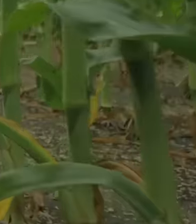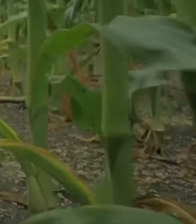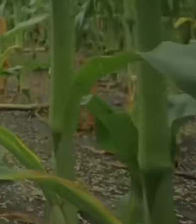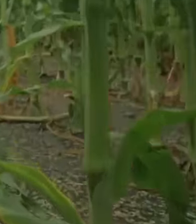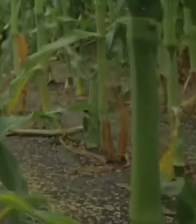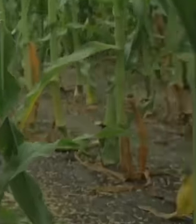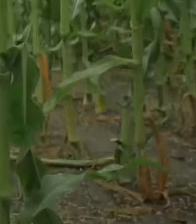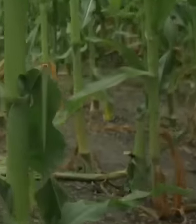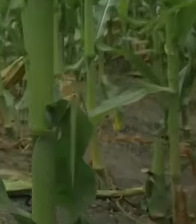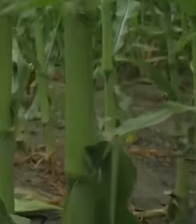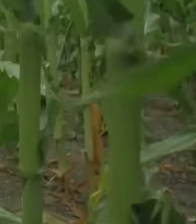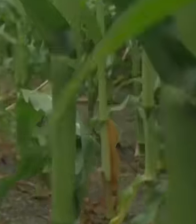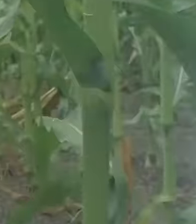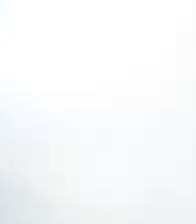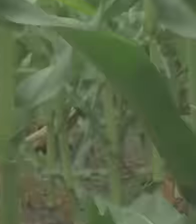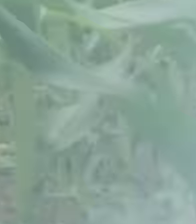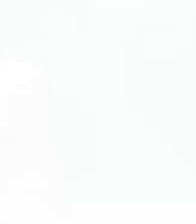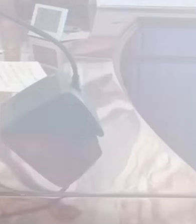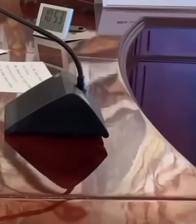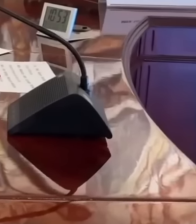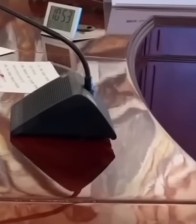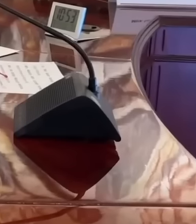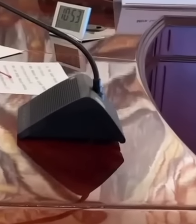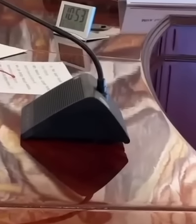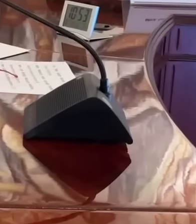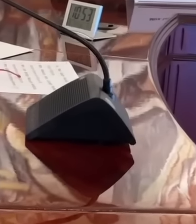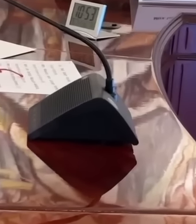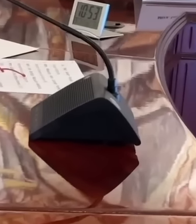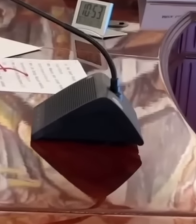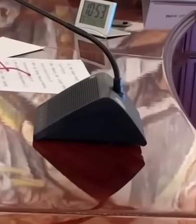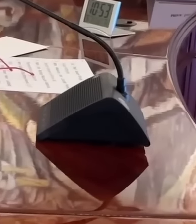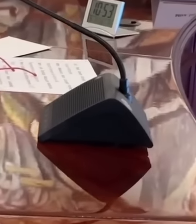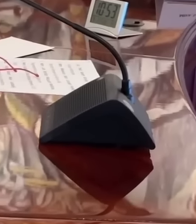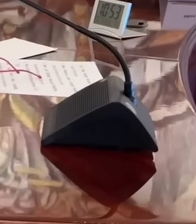México reafirma que primero están los pobres y que el patrimonio de las familias rurales es